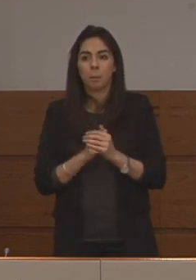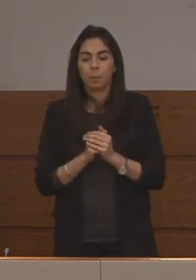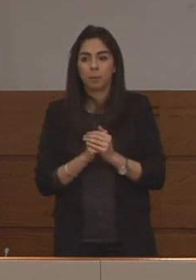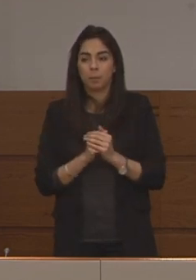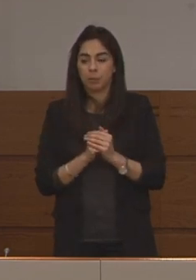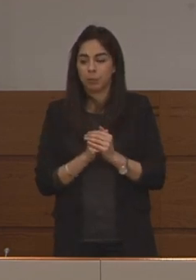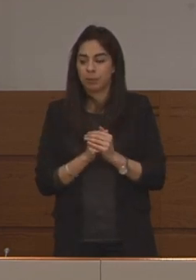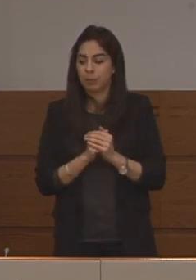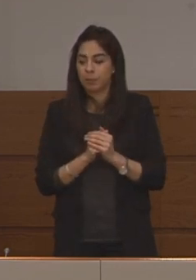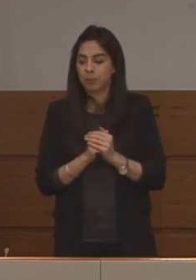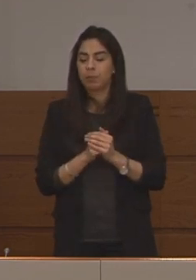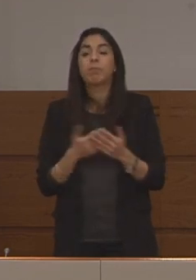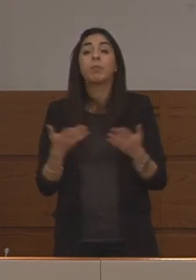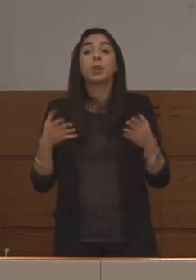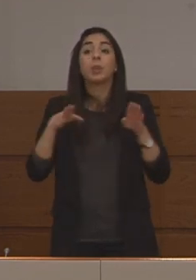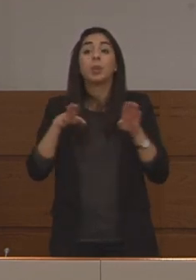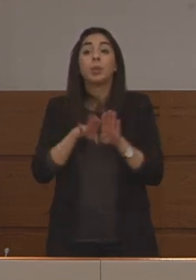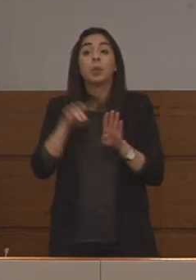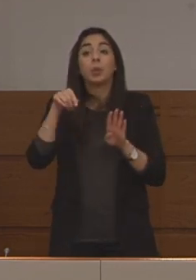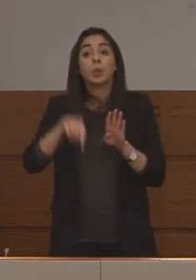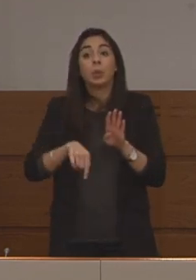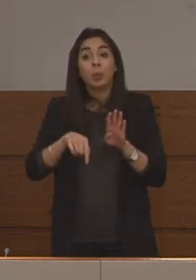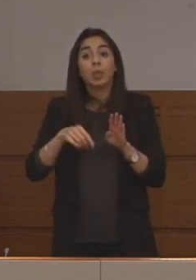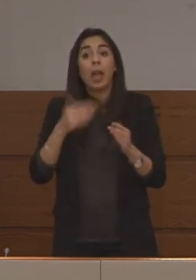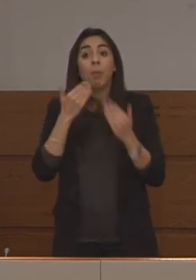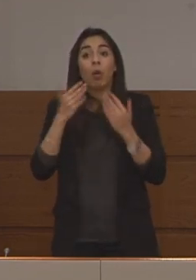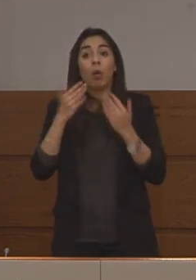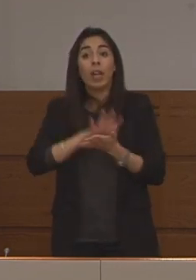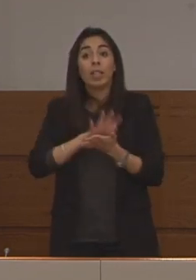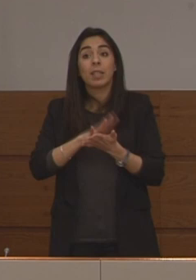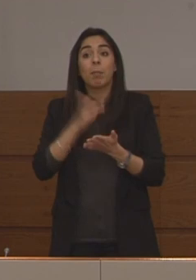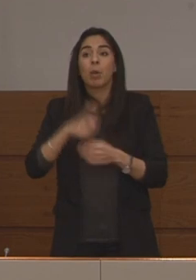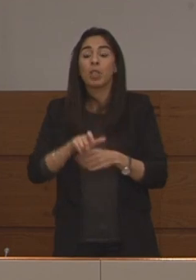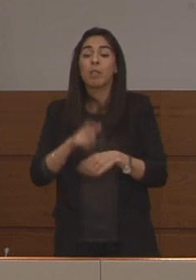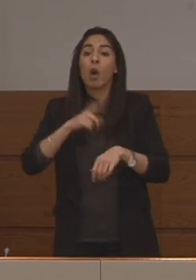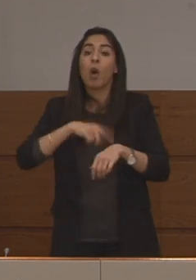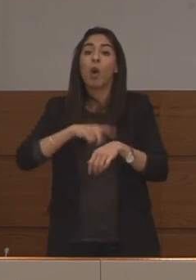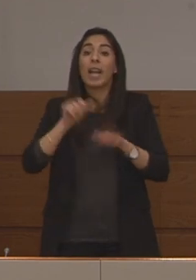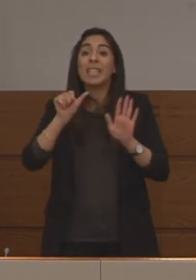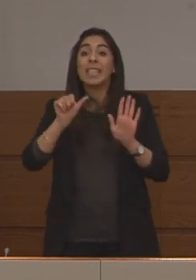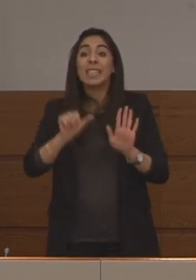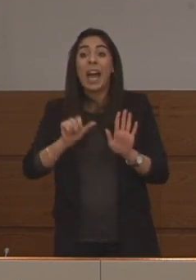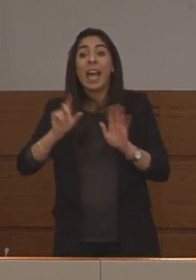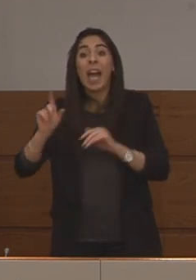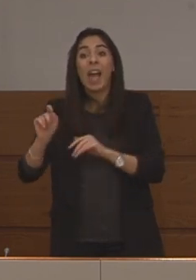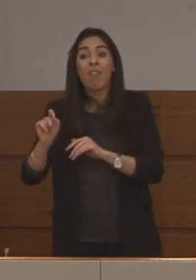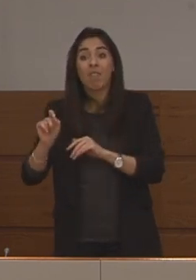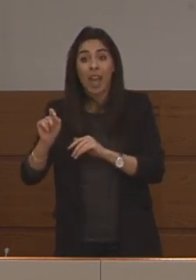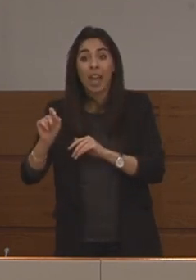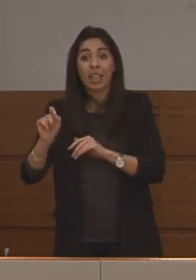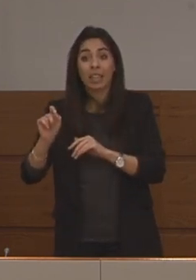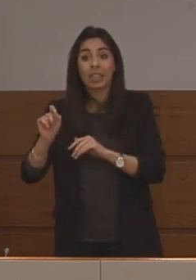Allora chiudiamo qui perché fra poco, alle 18.20, ci sarà una